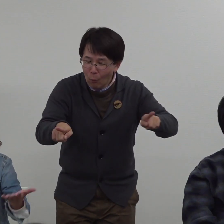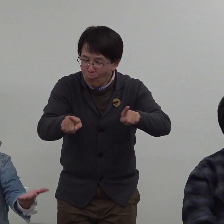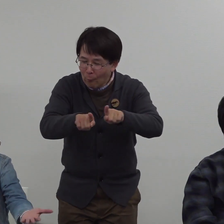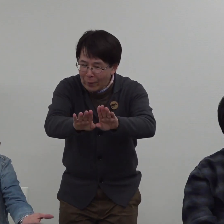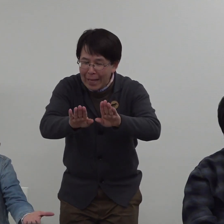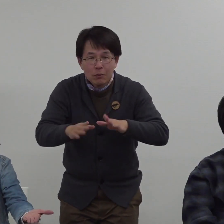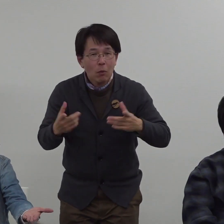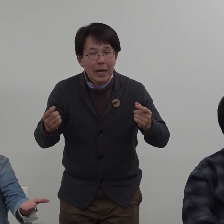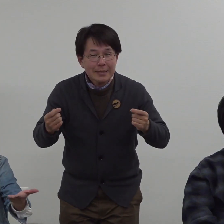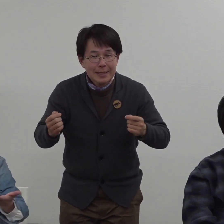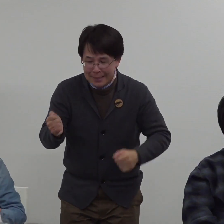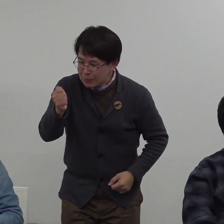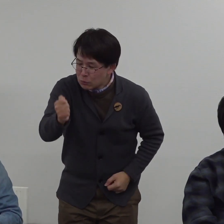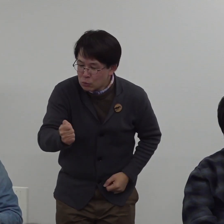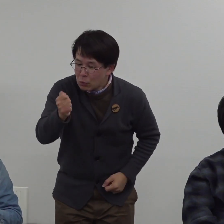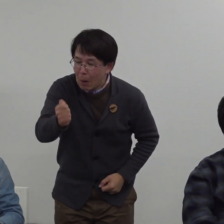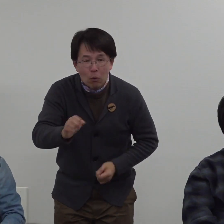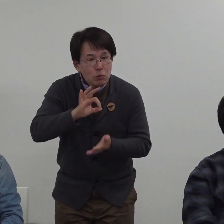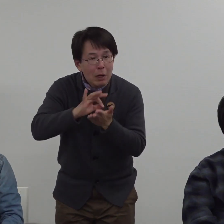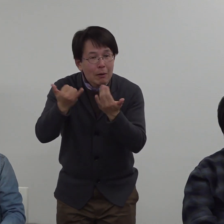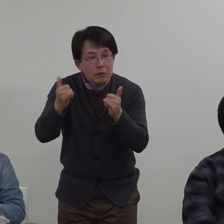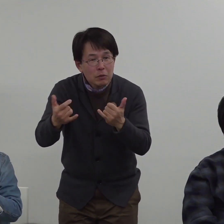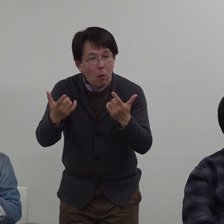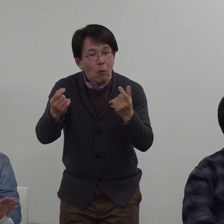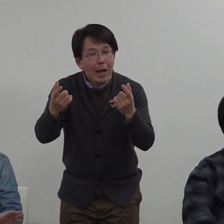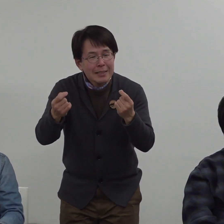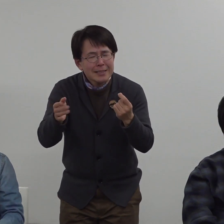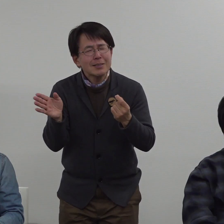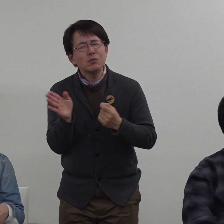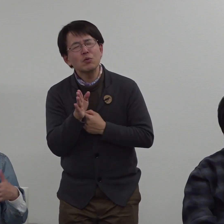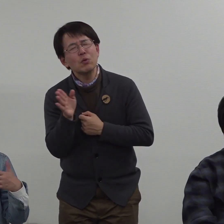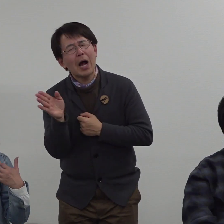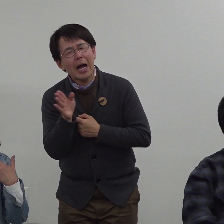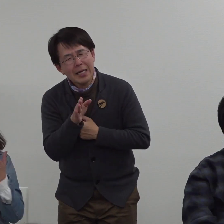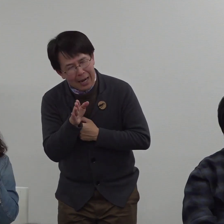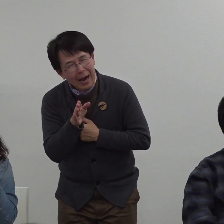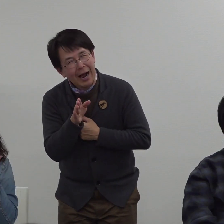杖をついたお客様を受け入れるのと同じ ぐらいの軽い気持ちで